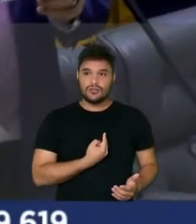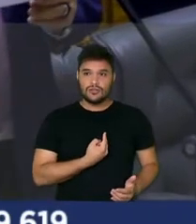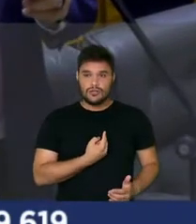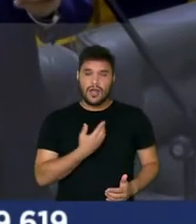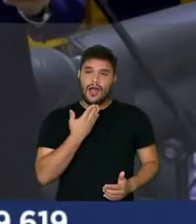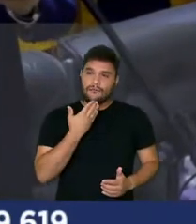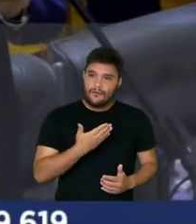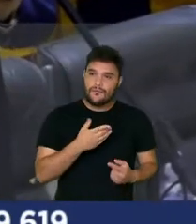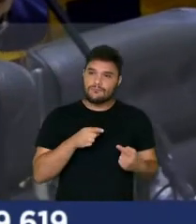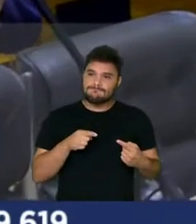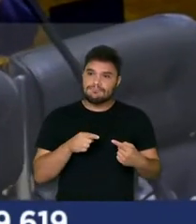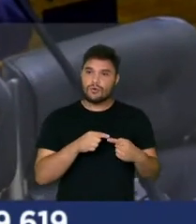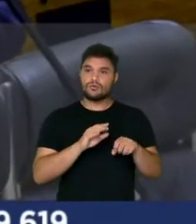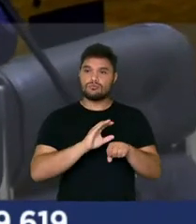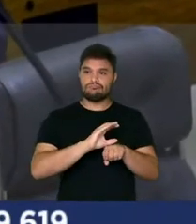CONSTITUIÇÃO E JUSTIÇA E DE CIDADANIA, SOMOS PELA